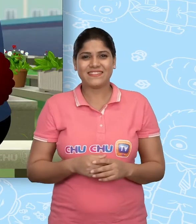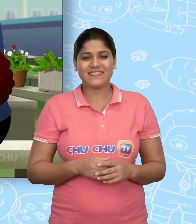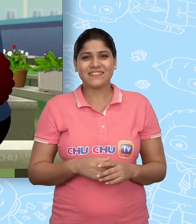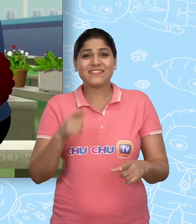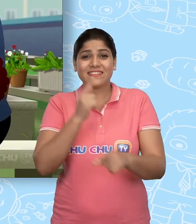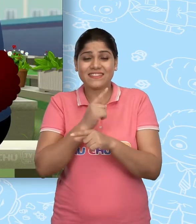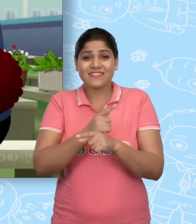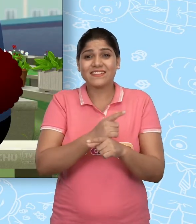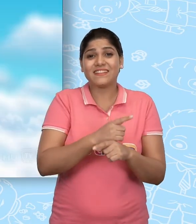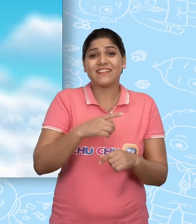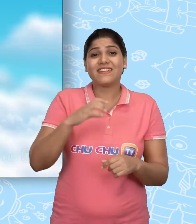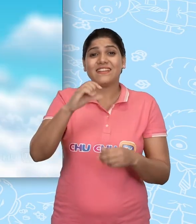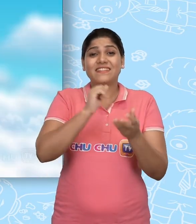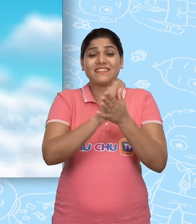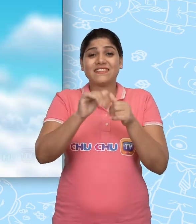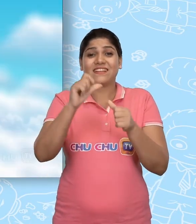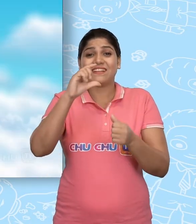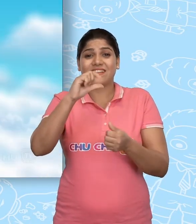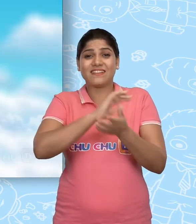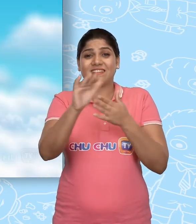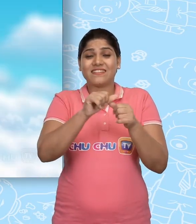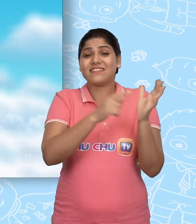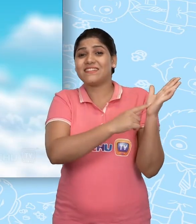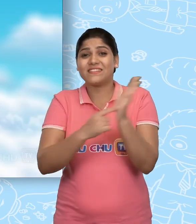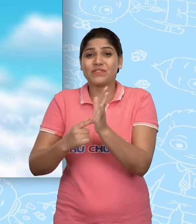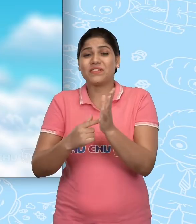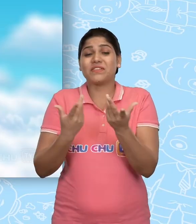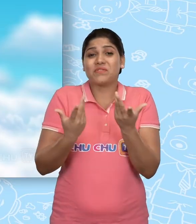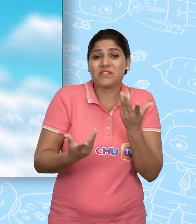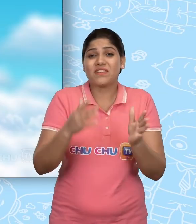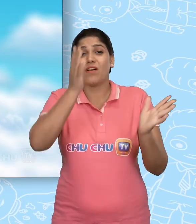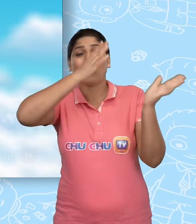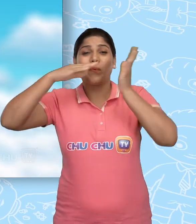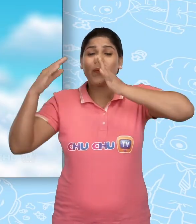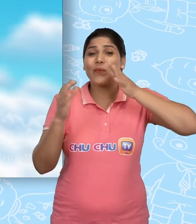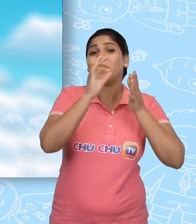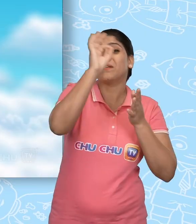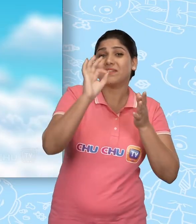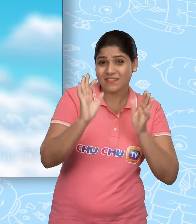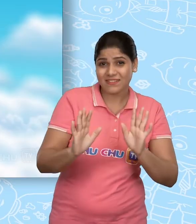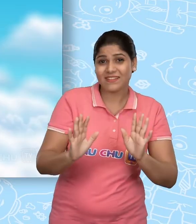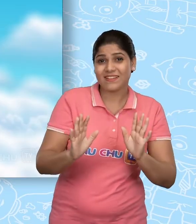Miss Dorothy ने ChaCha को ये भी दिखाया। की किस तरह वो हवा में अक्षर लिख सकता है